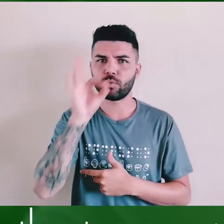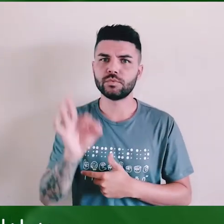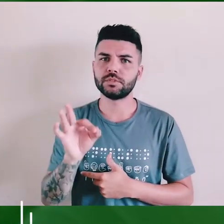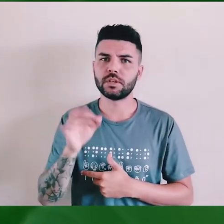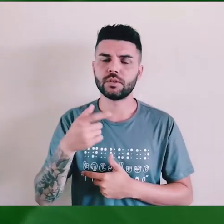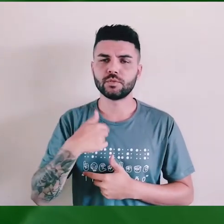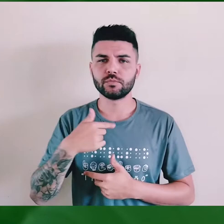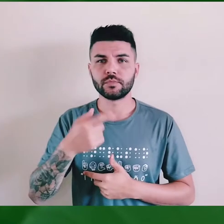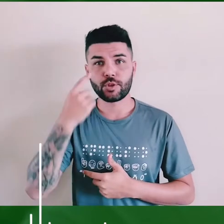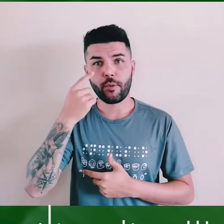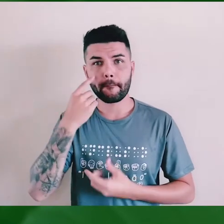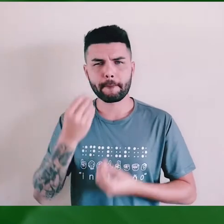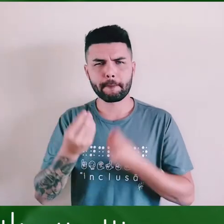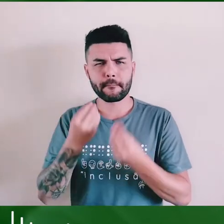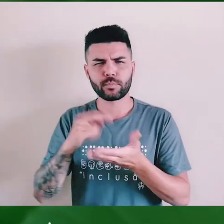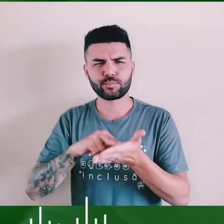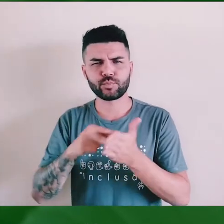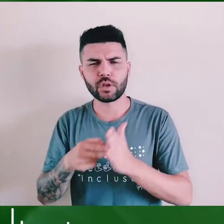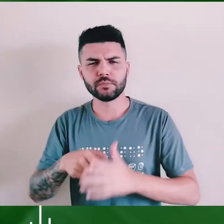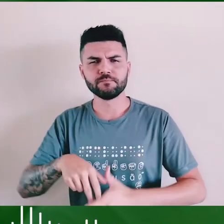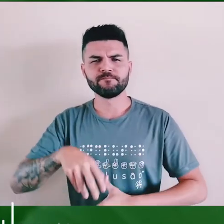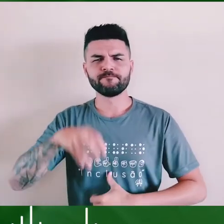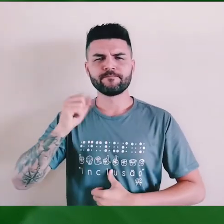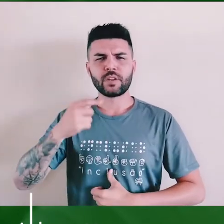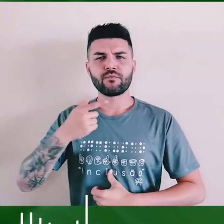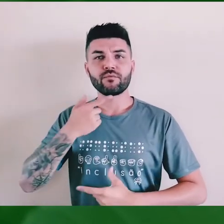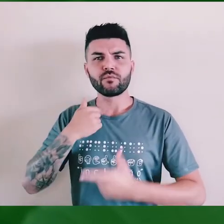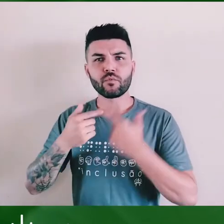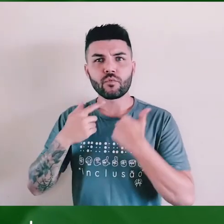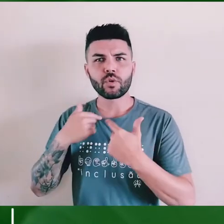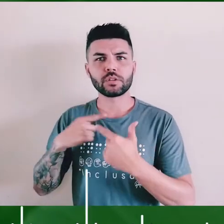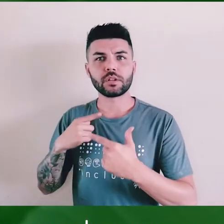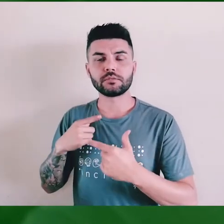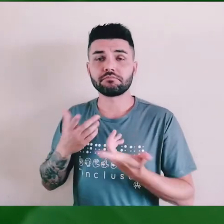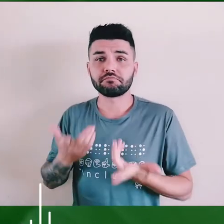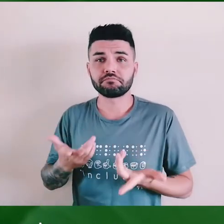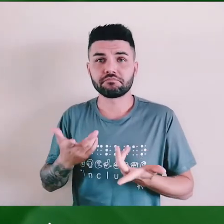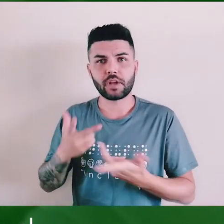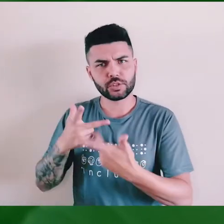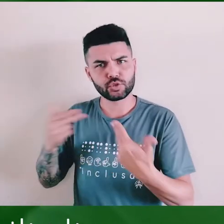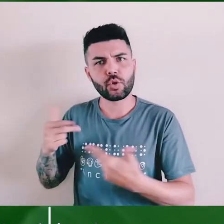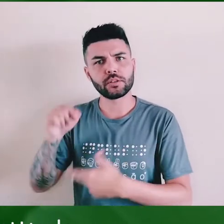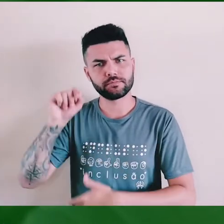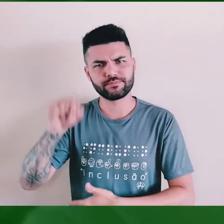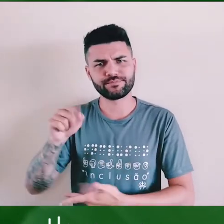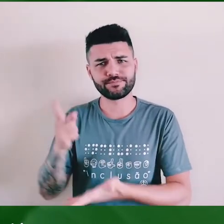assim, você ralar com muita gana e com muito suor as coisas vão acontecer mais cedo ou